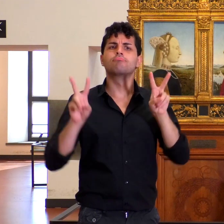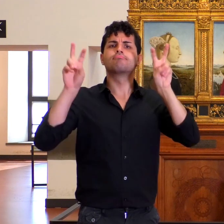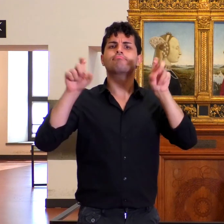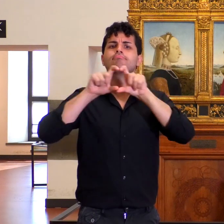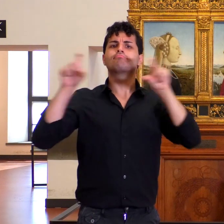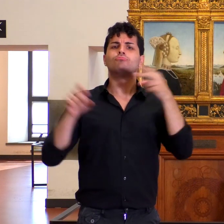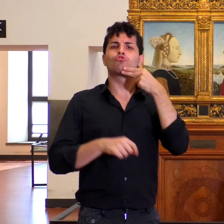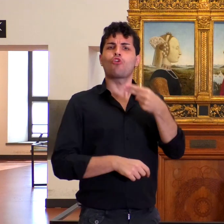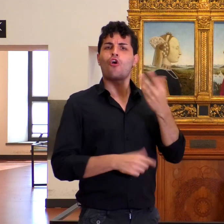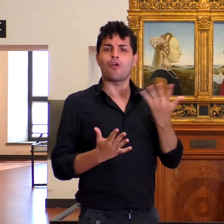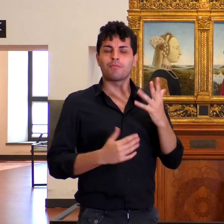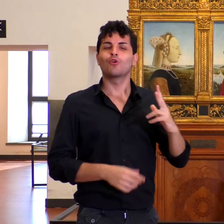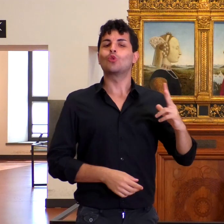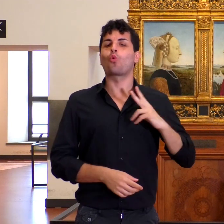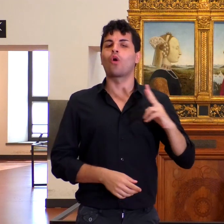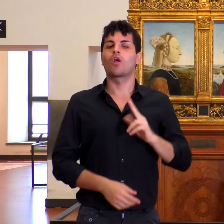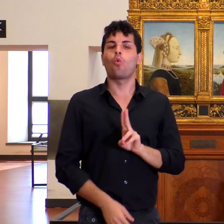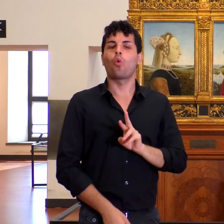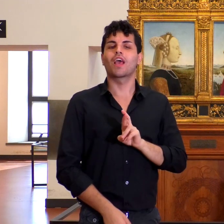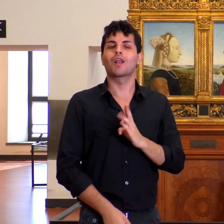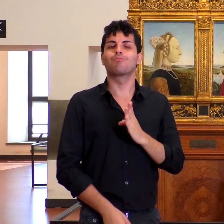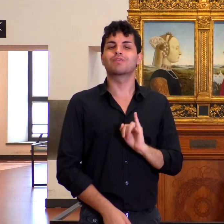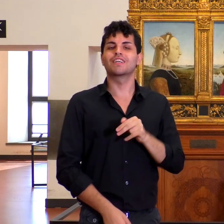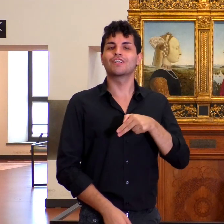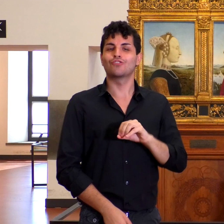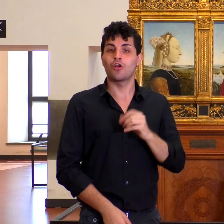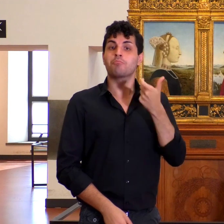E' conosciuto con il titolo "I Duchi di Urbino"